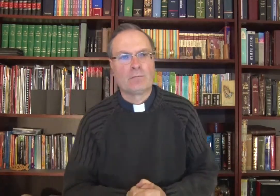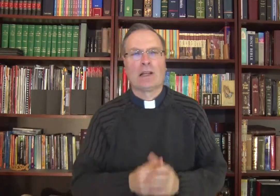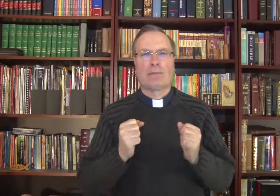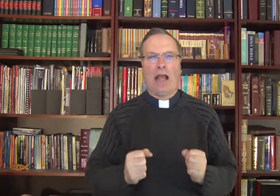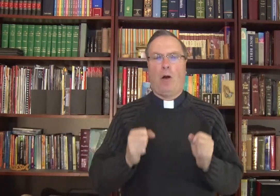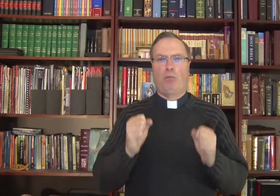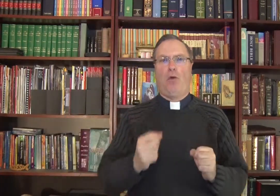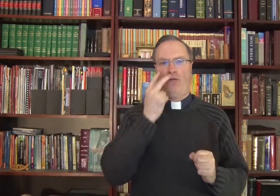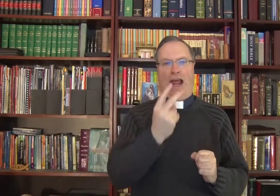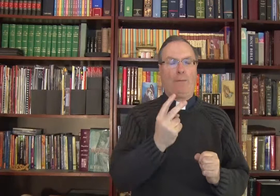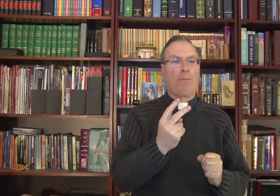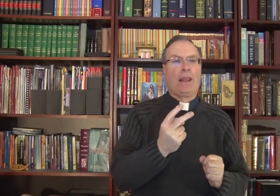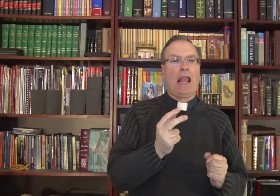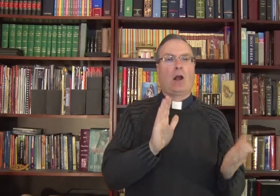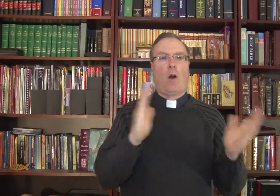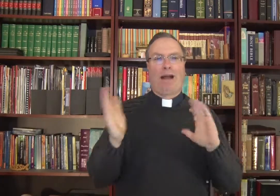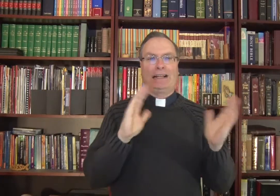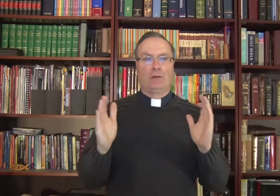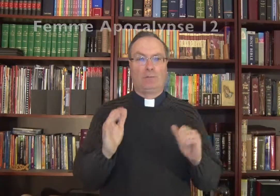Maintenant on peut voit la comparaison entre